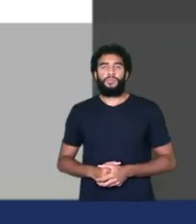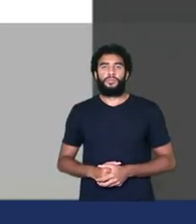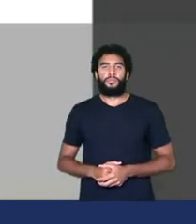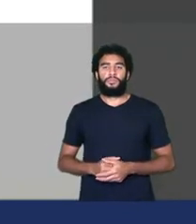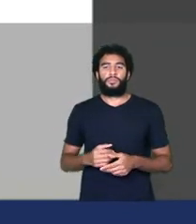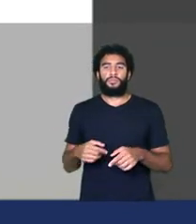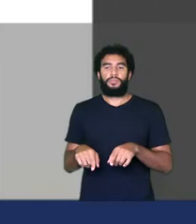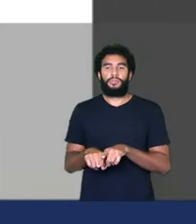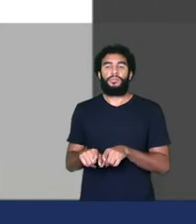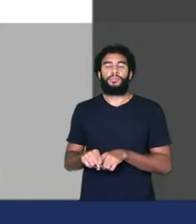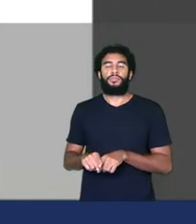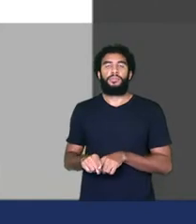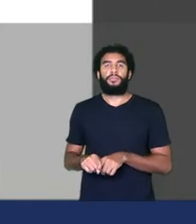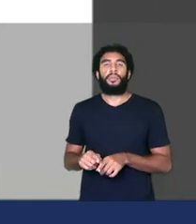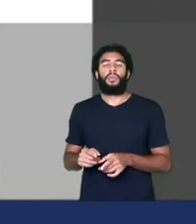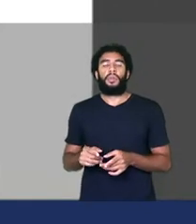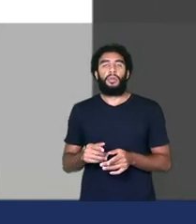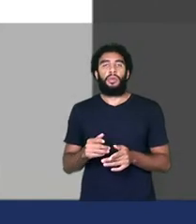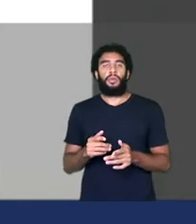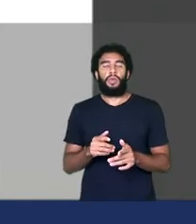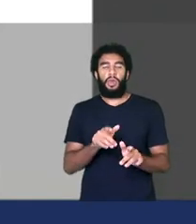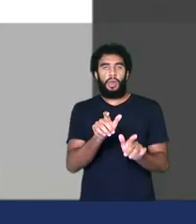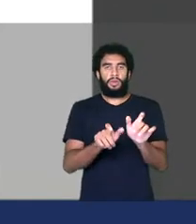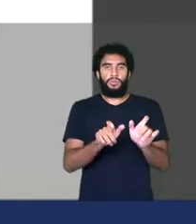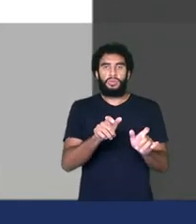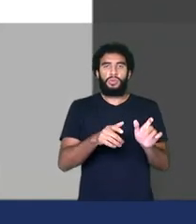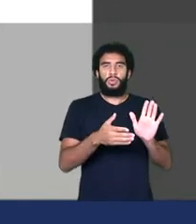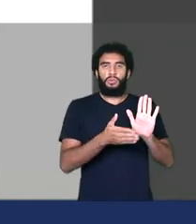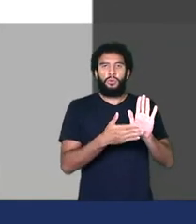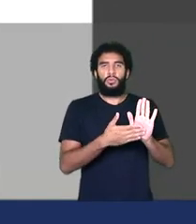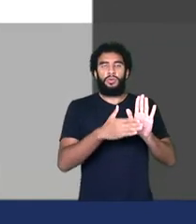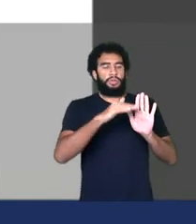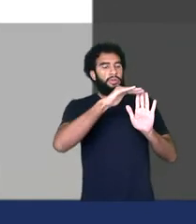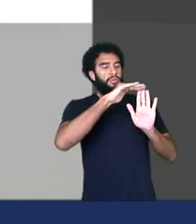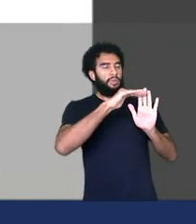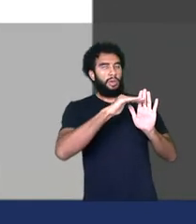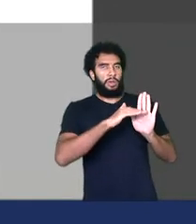ESTADO BRASILEIRO E IR AO ENCONTRO DAS PESSOA COM POLÍTICAS PÚBLICAS, COM PROGRAMAS QUE GARANTA